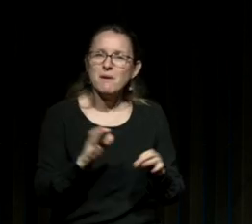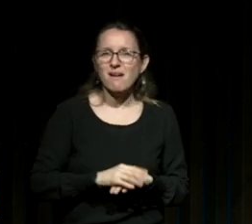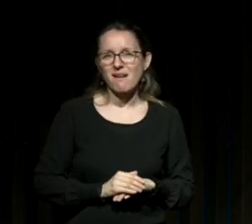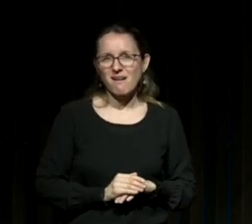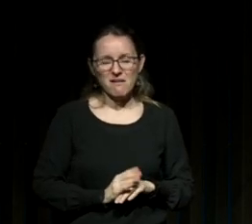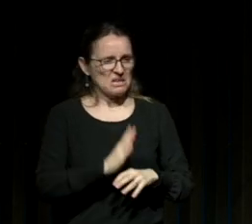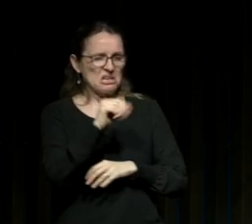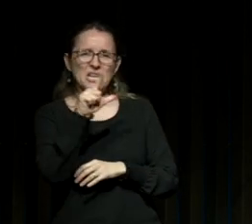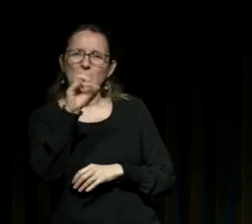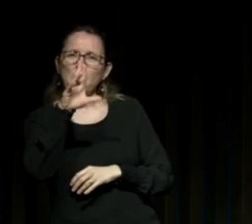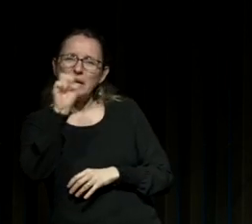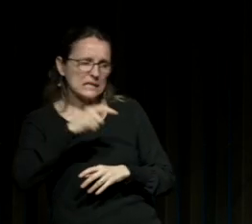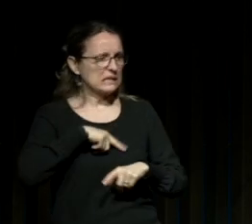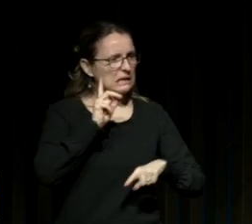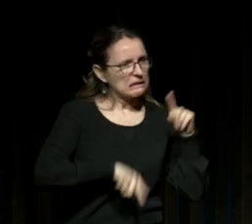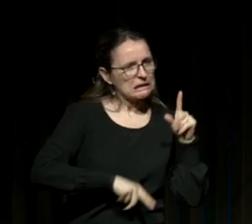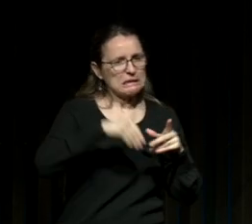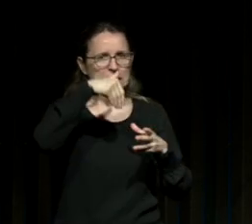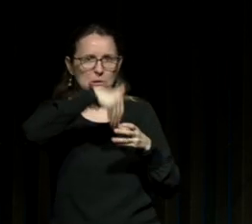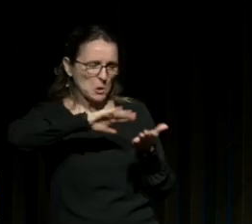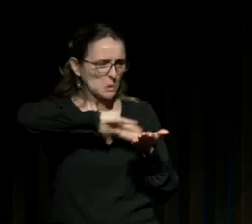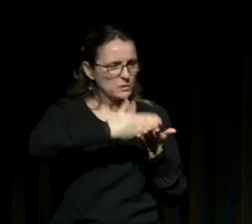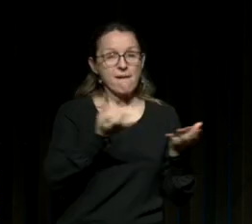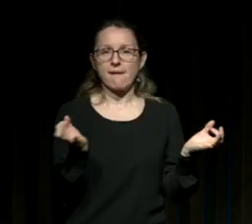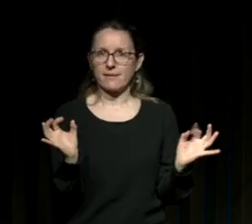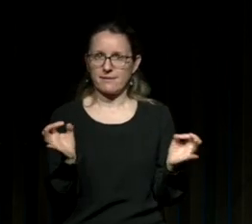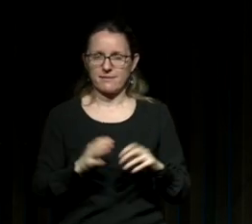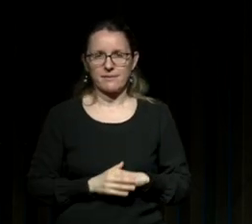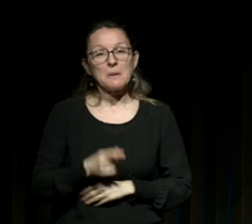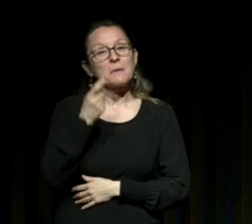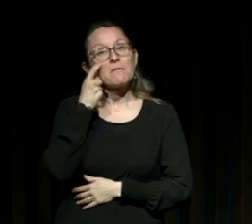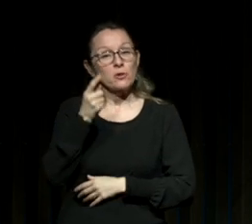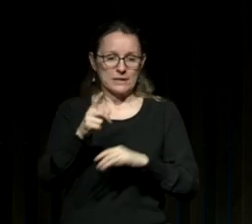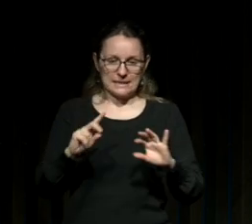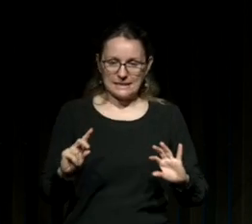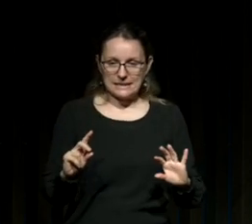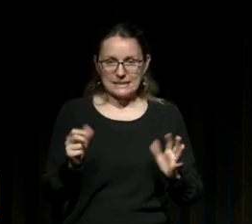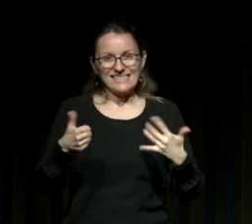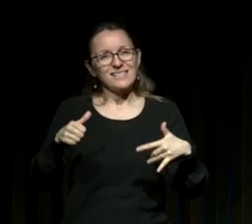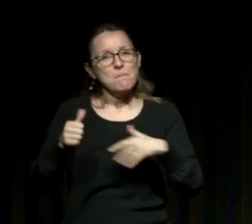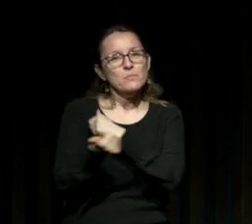d'interdits et regarder ce qui se passe à la 16e semaine à la fin de l'intervention les patients